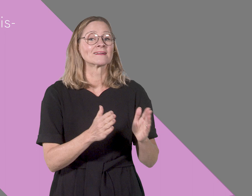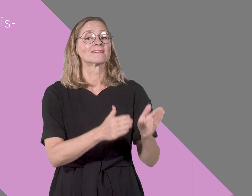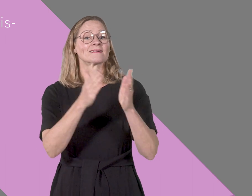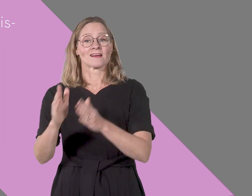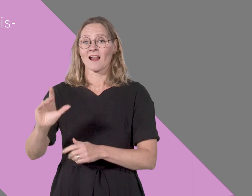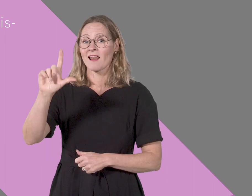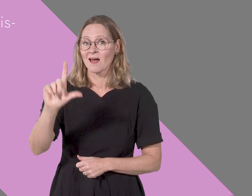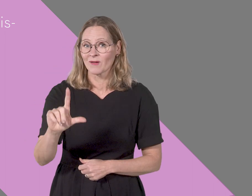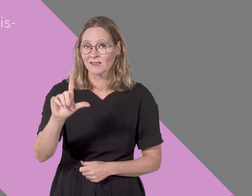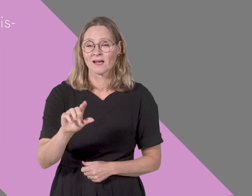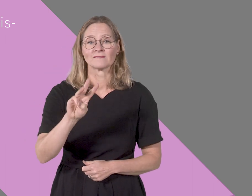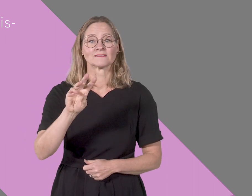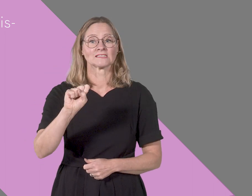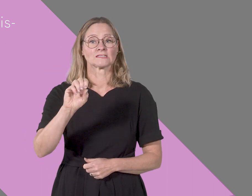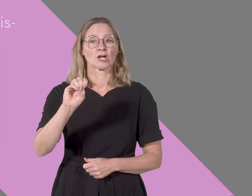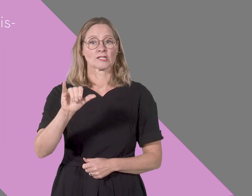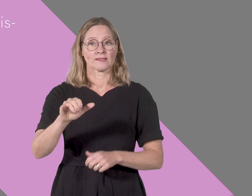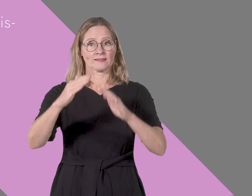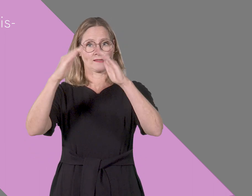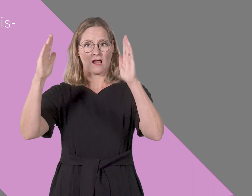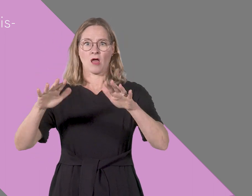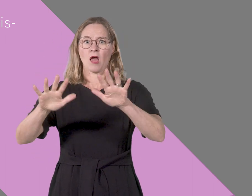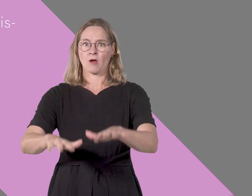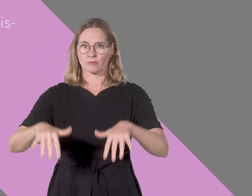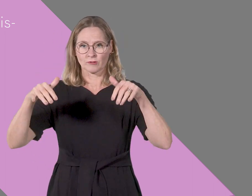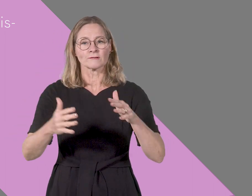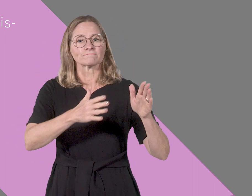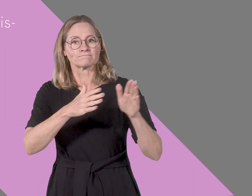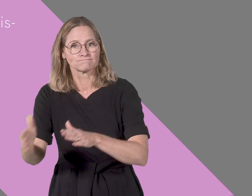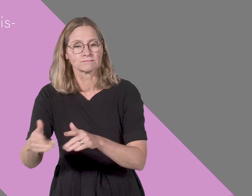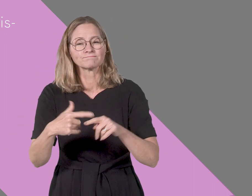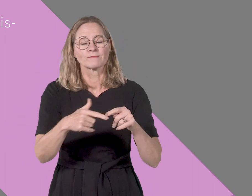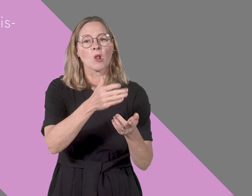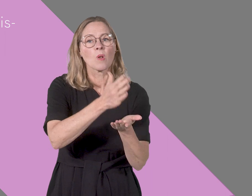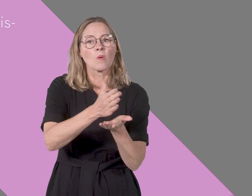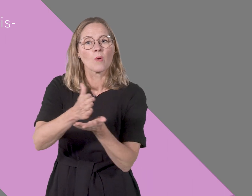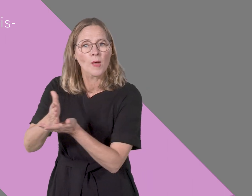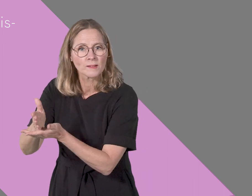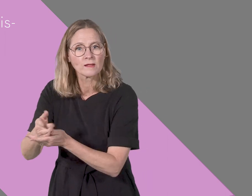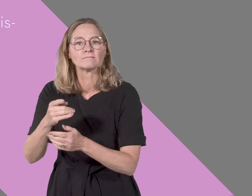Lauantaina WSOY-talon auditoriossa järjestettiin sarja luentoja, -